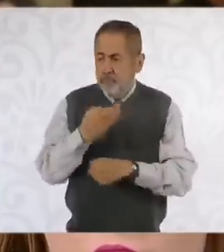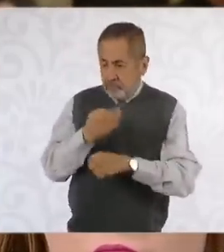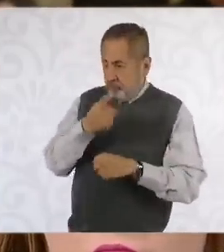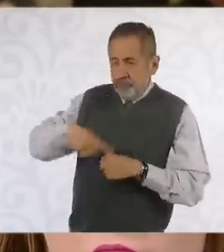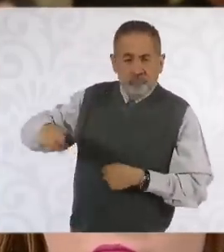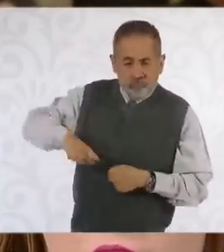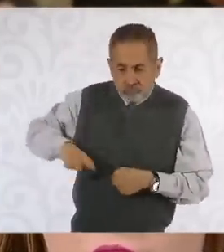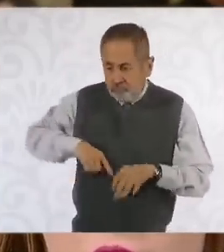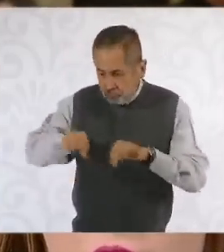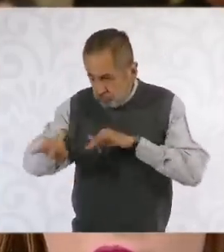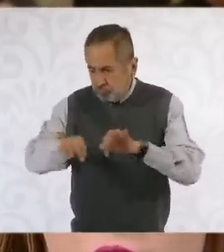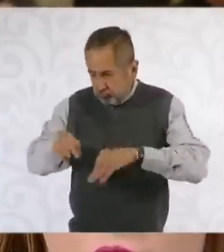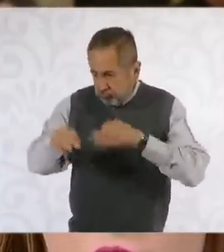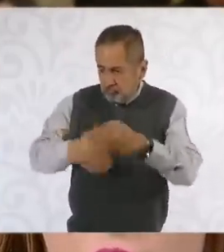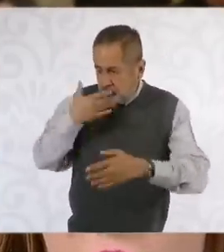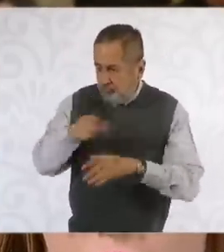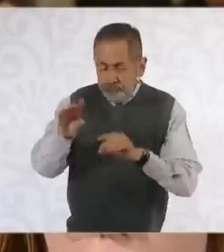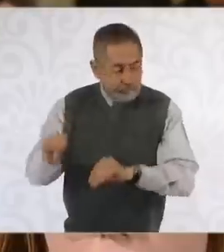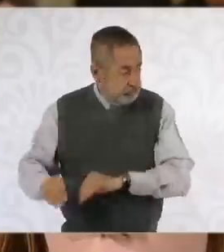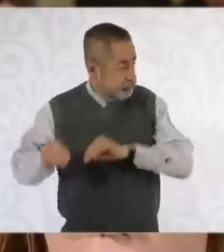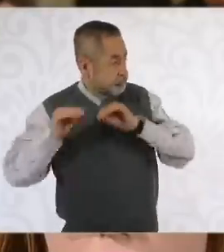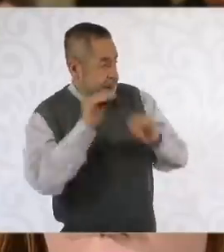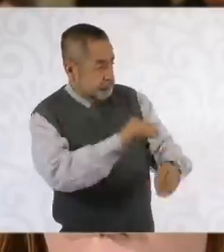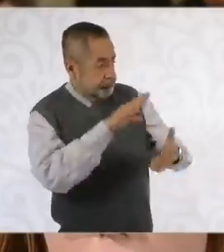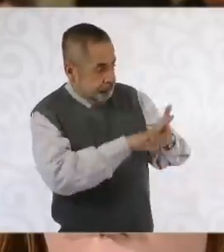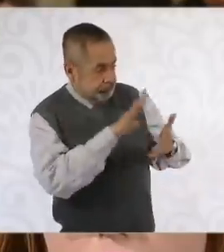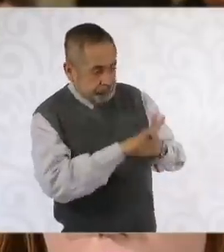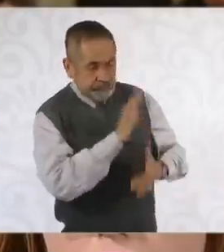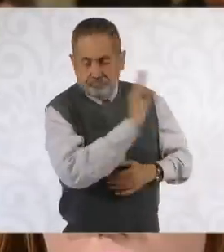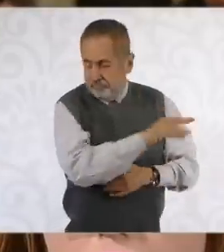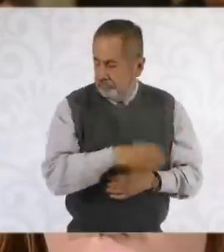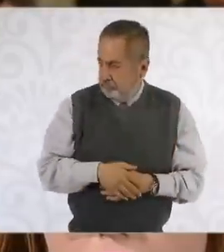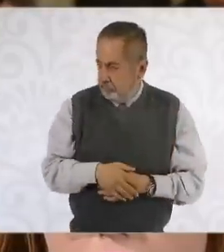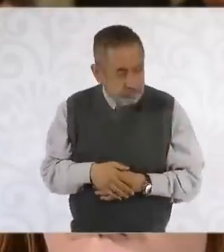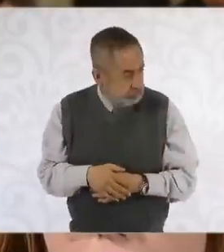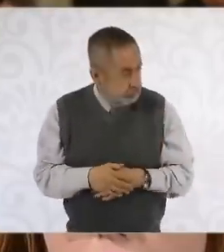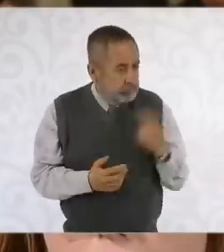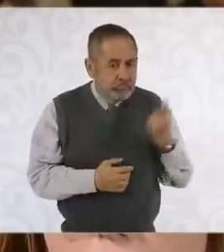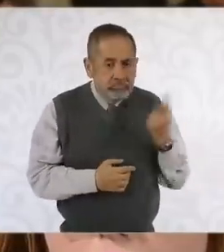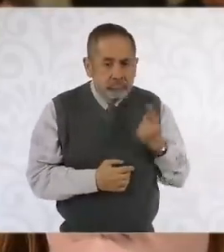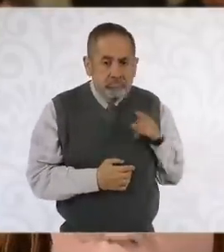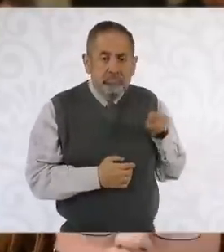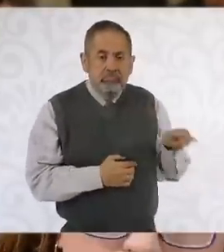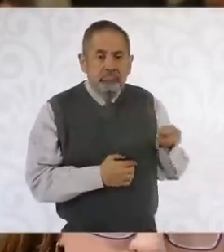quebrantando con Eh Pues los jueces que finalmente también le entran a la corrupción porque está a